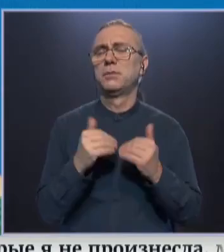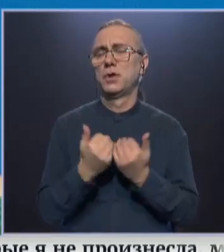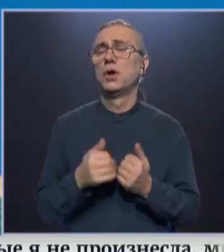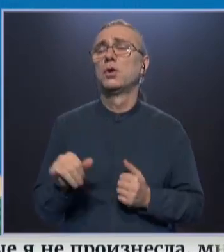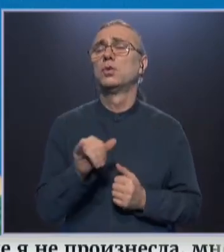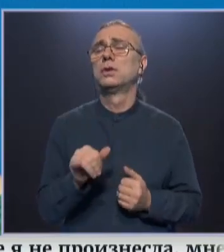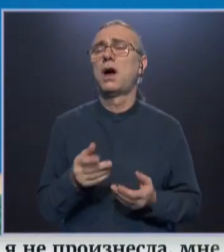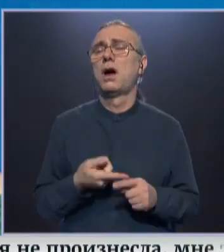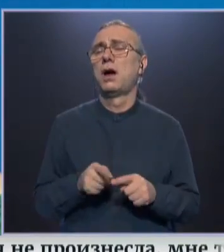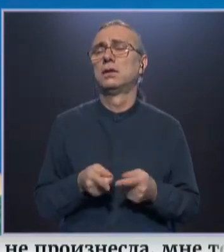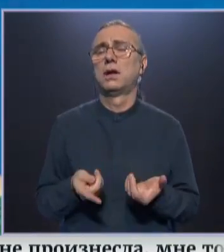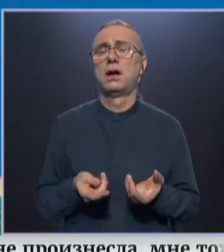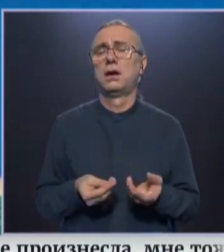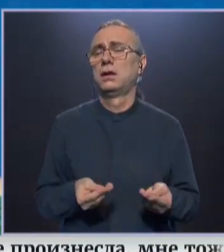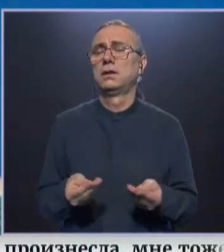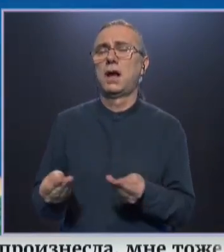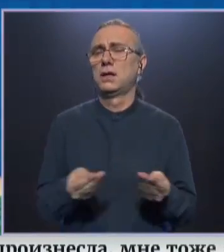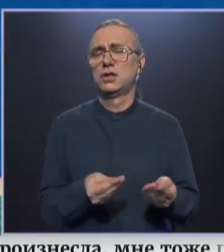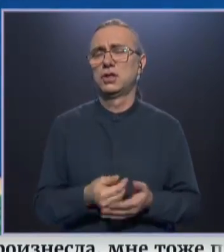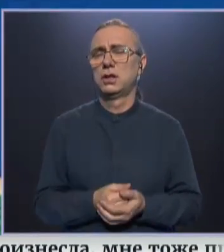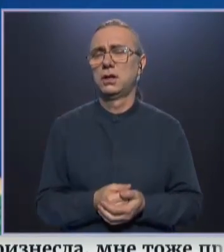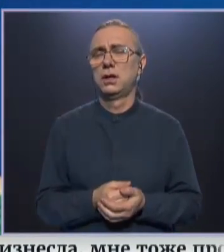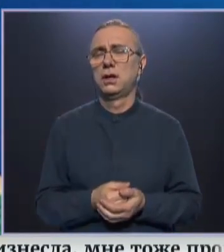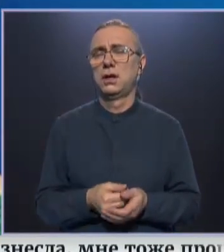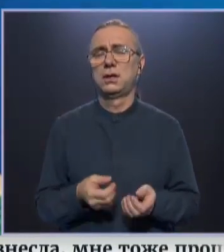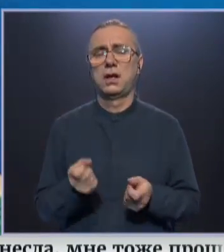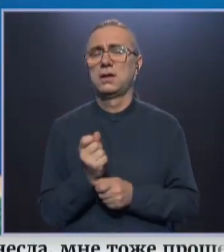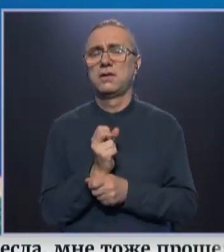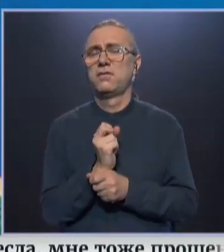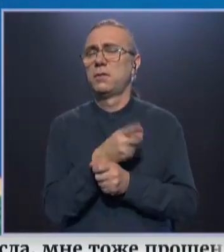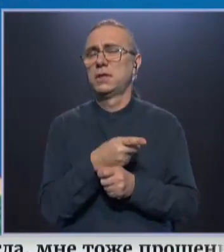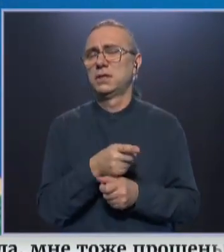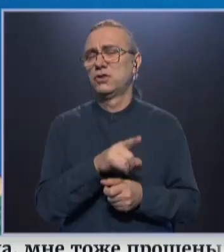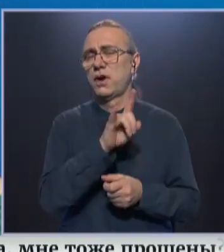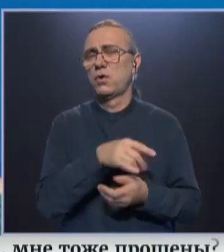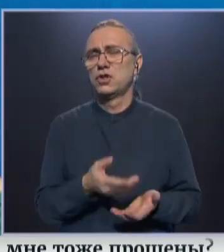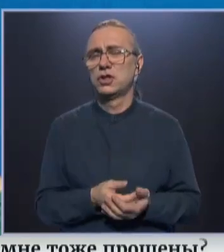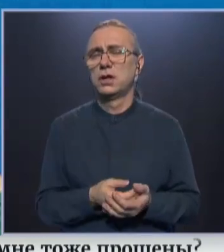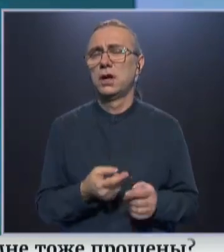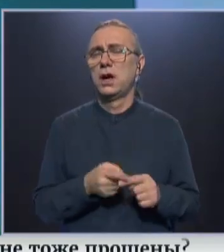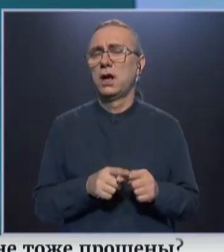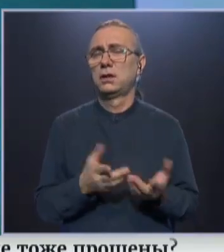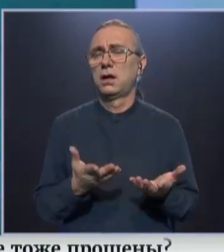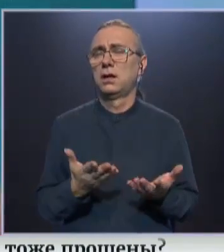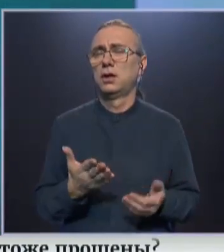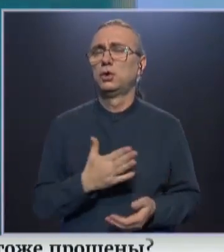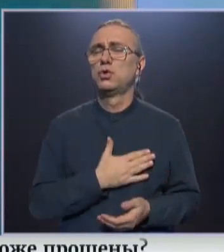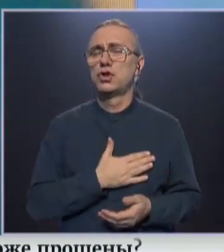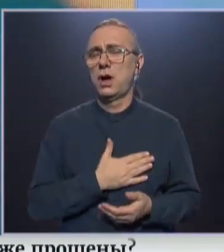совсем не запихнешь и не выбросишь в окошко потому что это все-таки целый бессмертная душа и теперь может быть